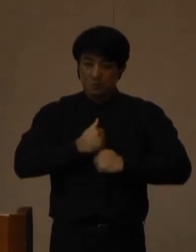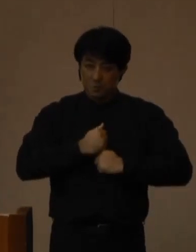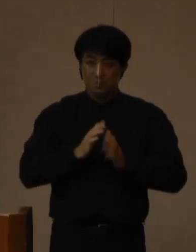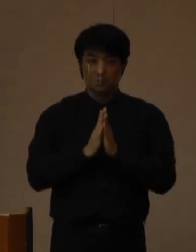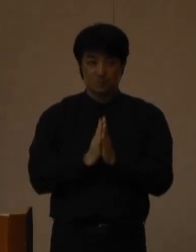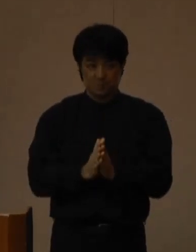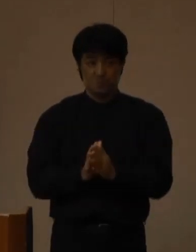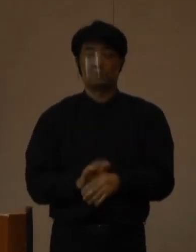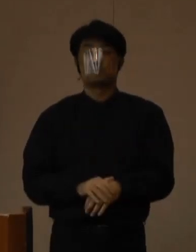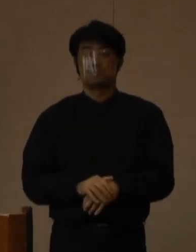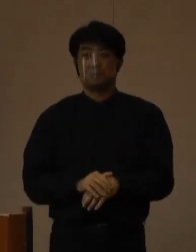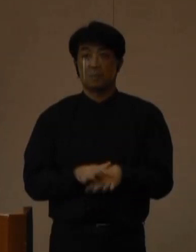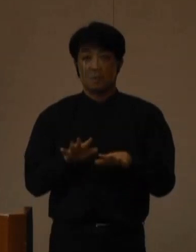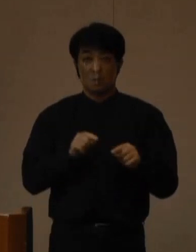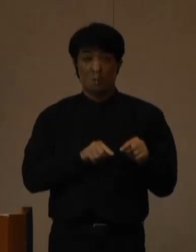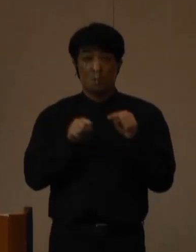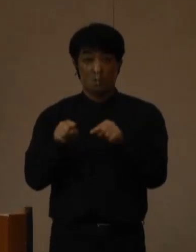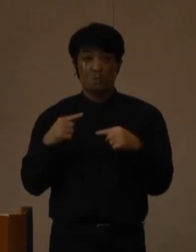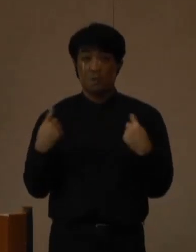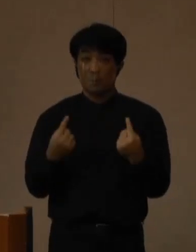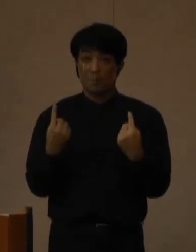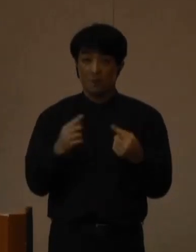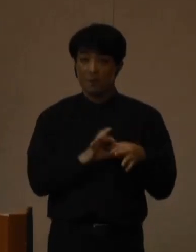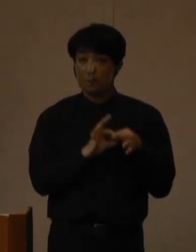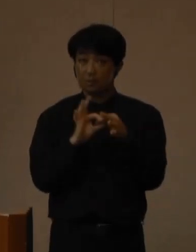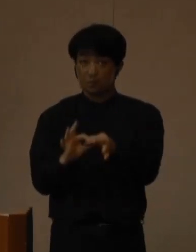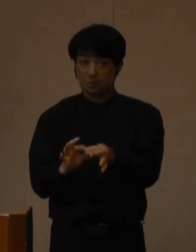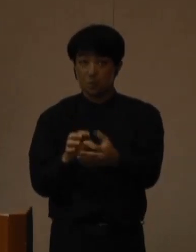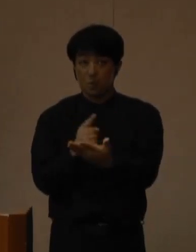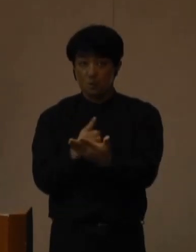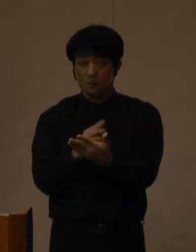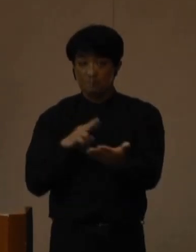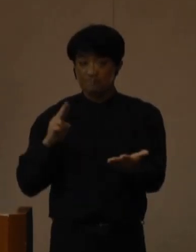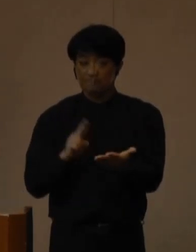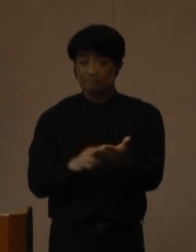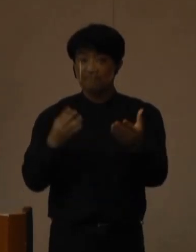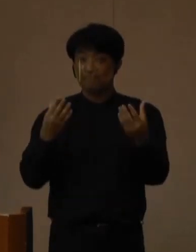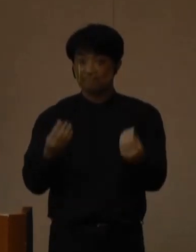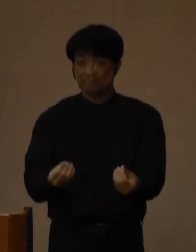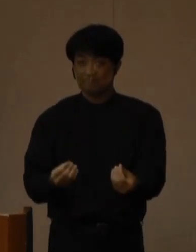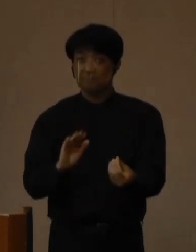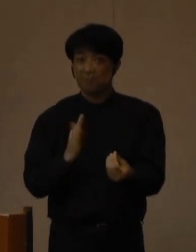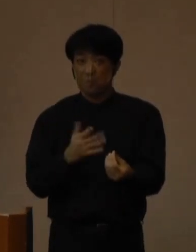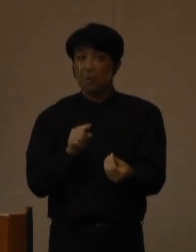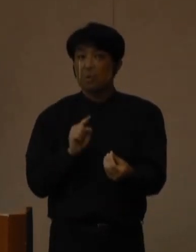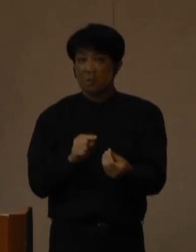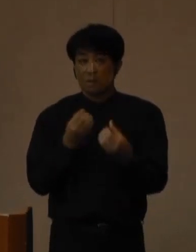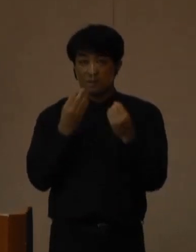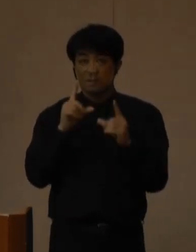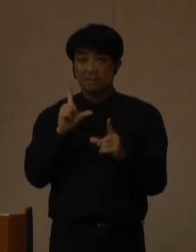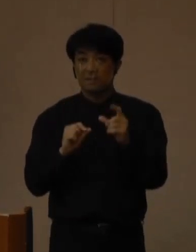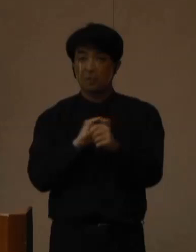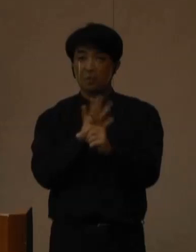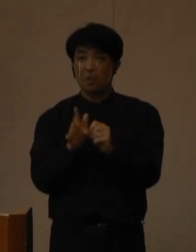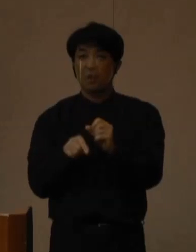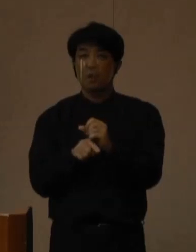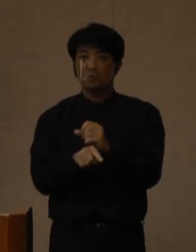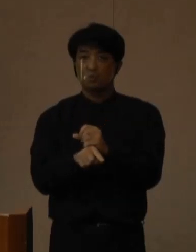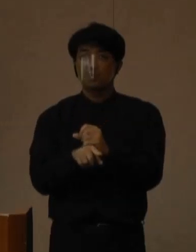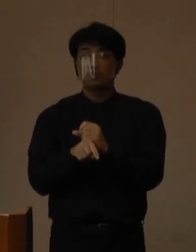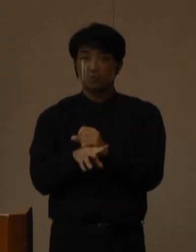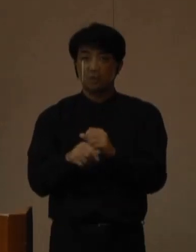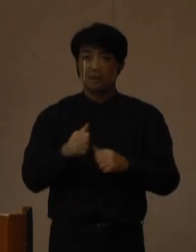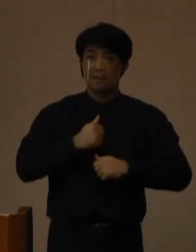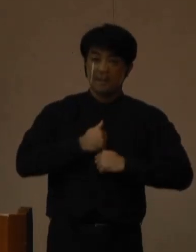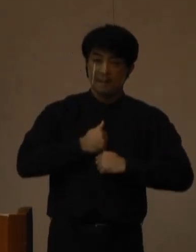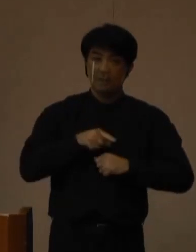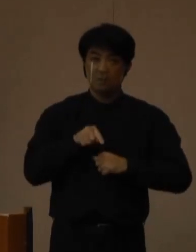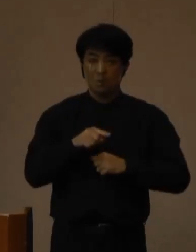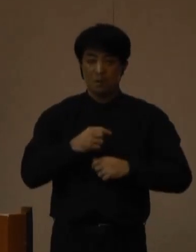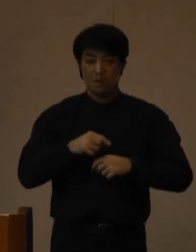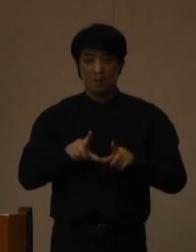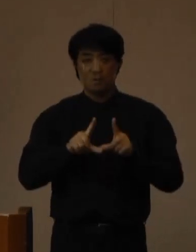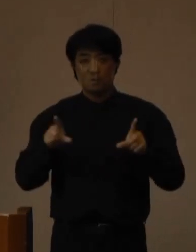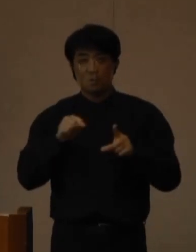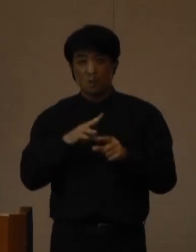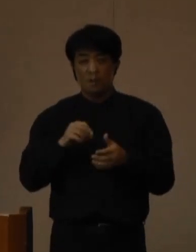本日GoToキャンペーン事業を継続する方針を決定いたしましたが、これは新型コロナウイルスに対する警戒や対策を緩めてよいということでは決してありません。